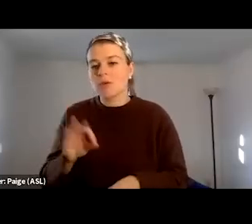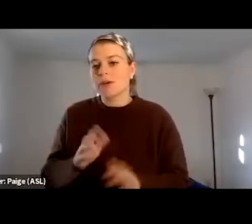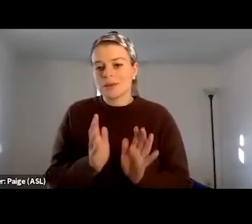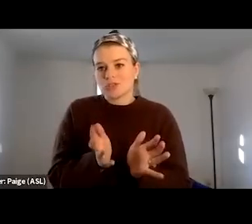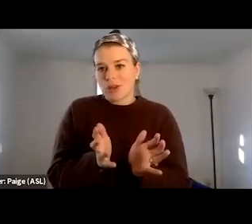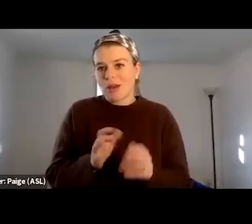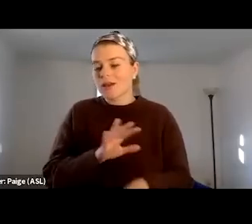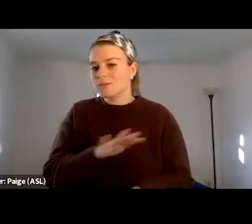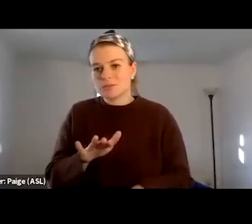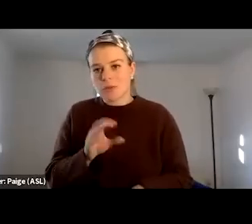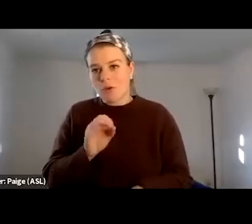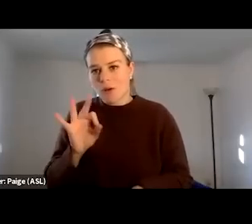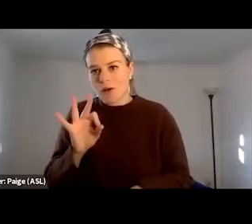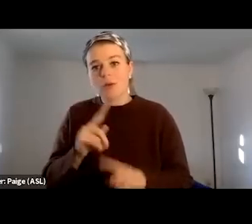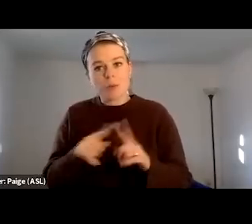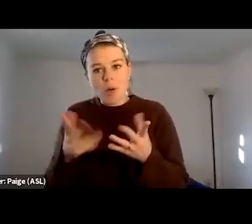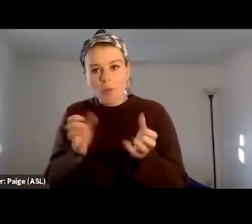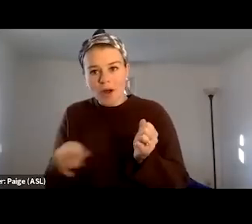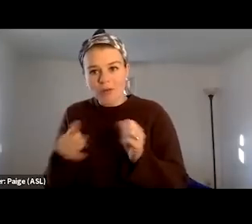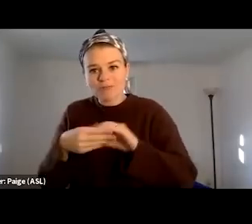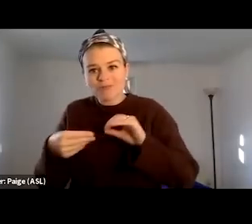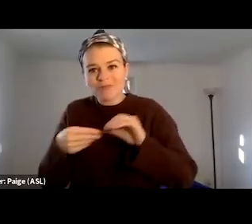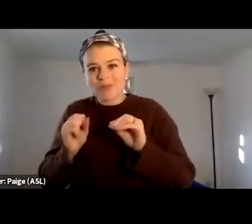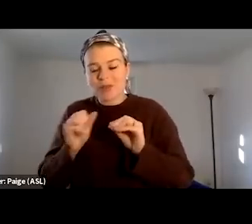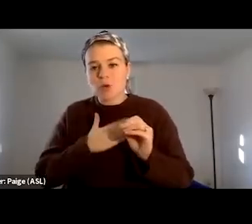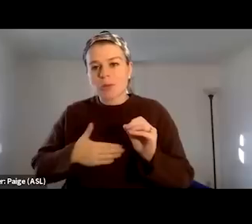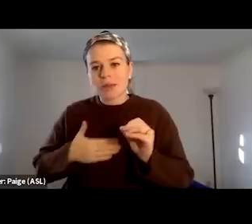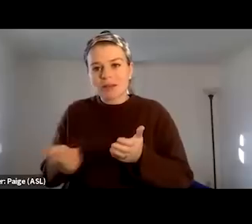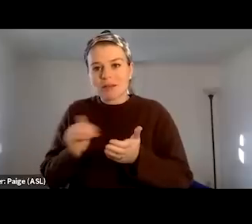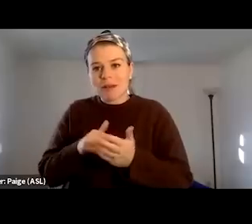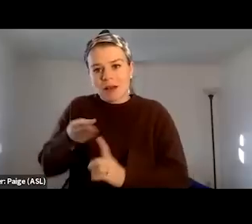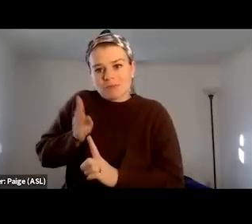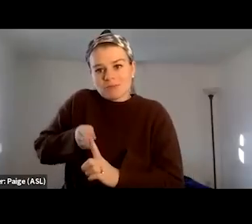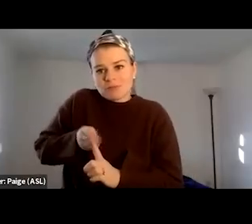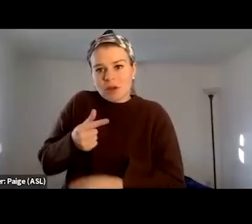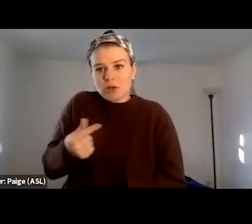Por favor usen la función de preguntas y respuestas para enviar comentarios y/o preguntas.